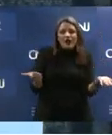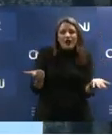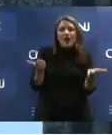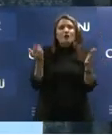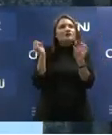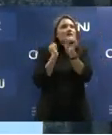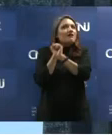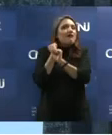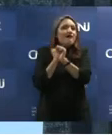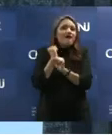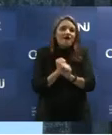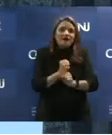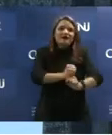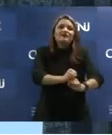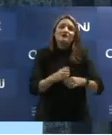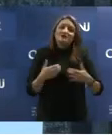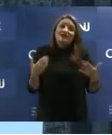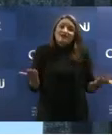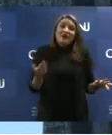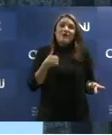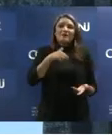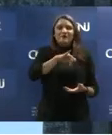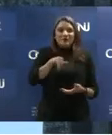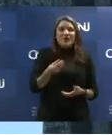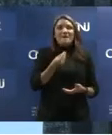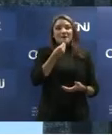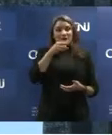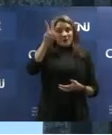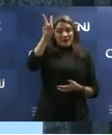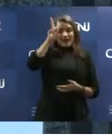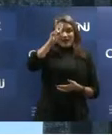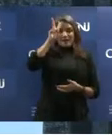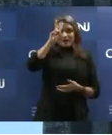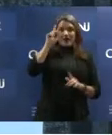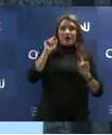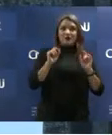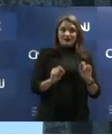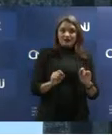E aproveitou para lembrar que nós estamos realizando, até o começo de julho,